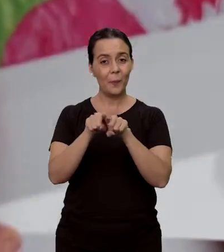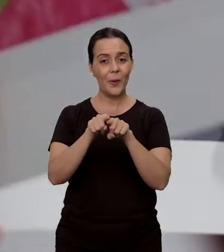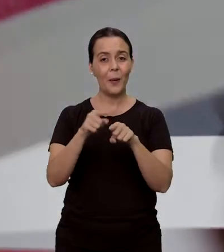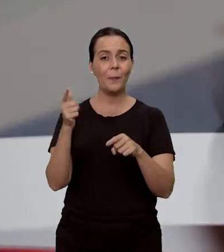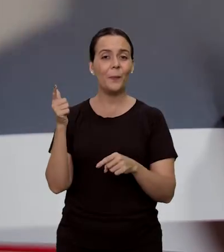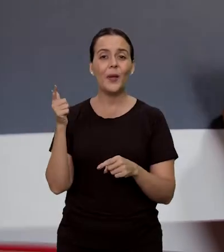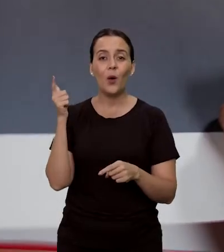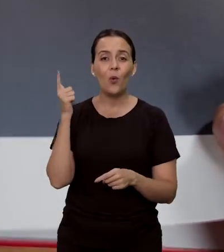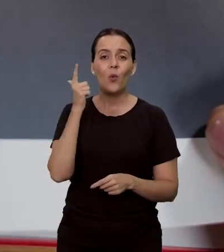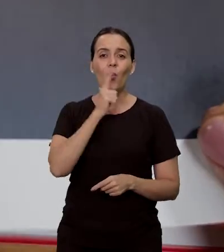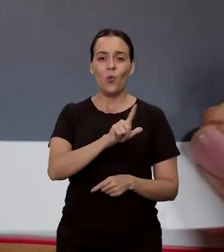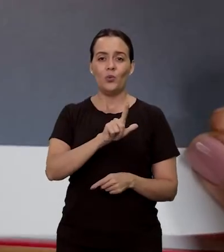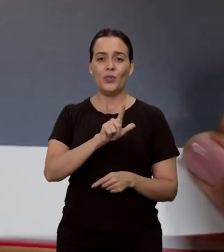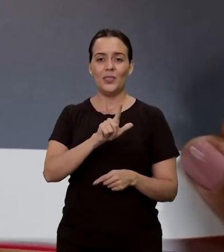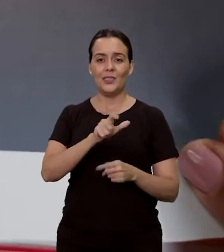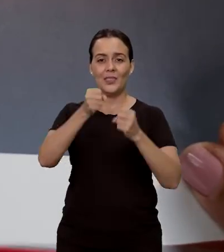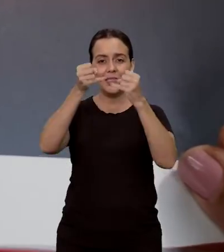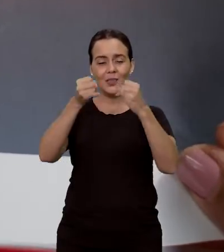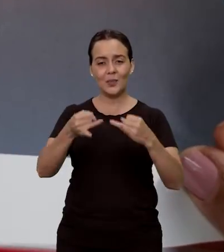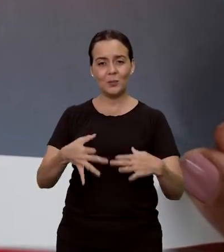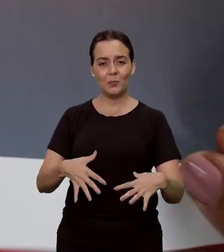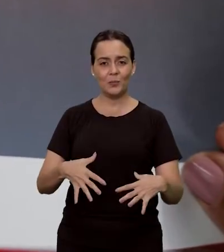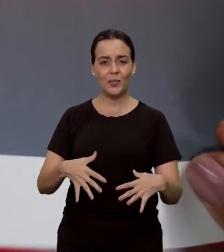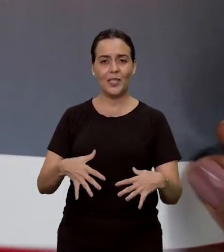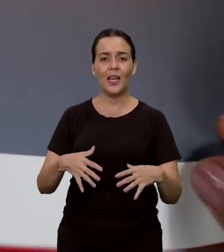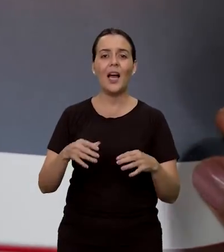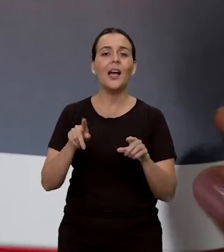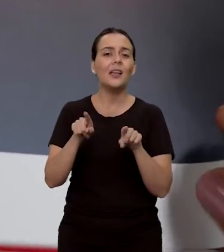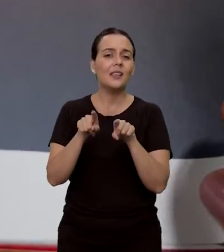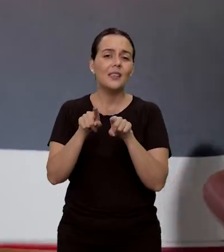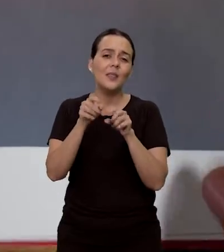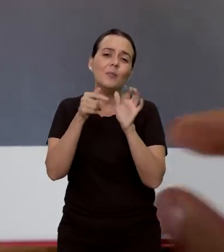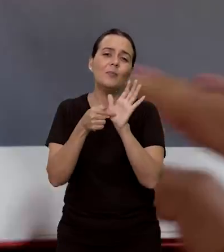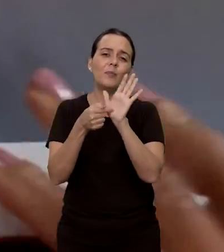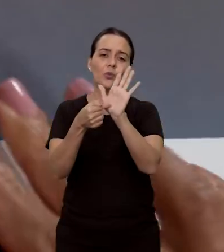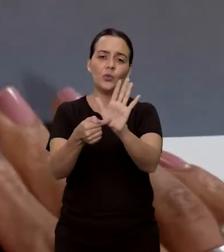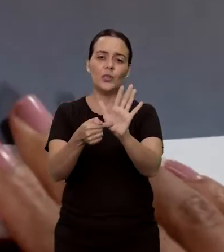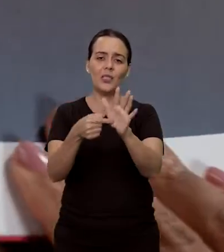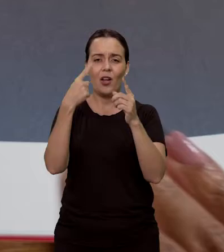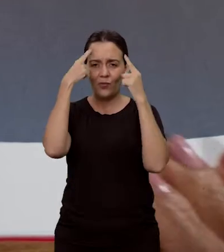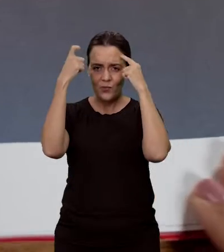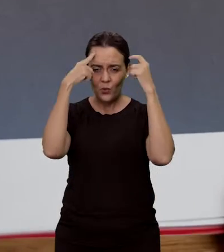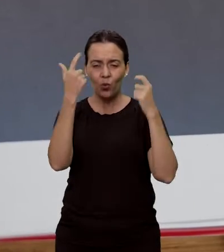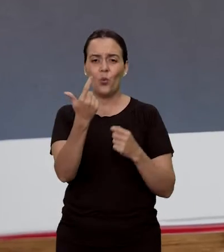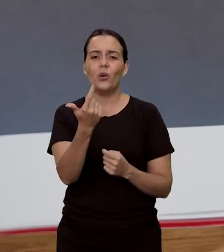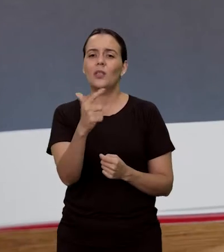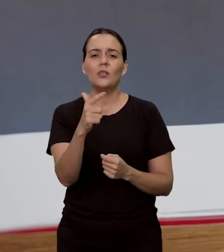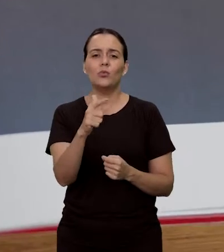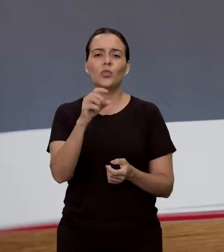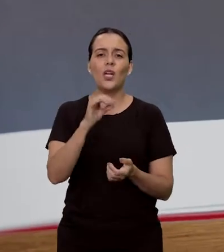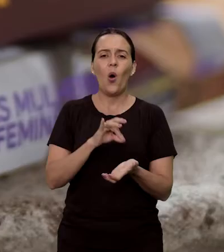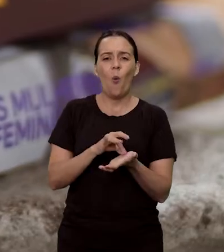com essas narrativas que estão pautadas no ódio e na violência para com a população negra.